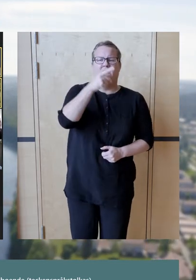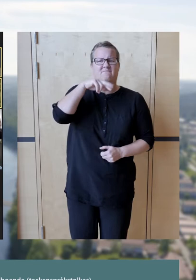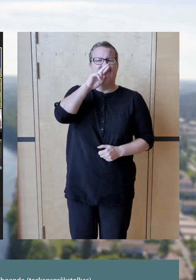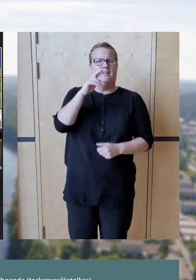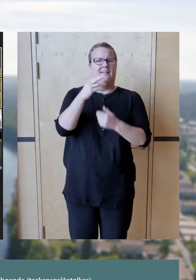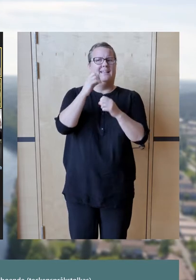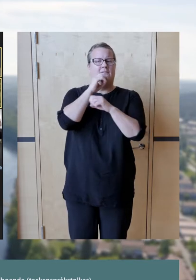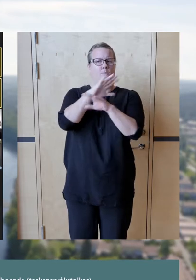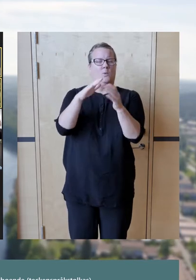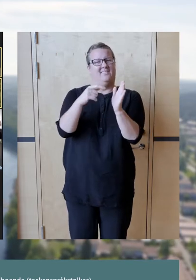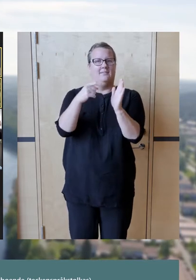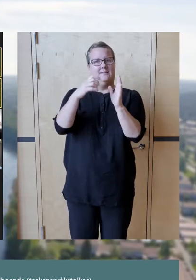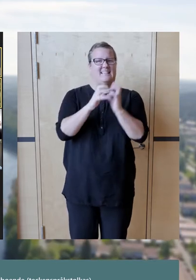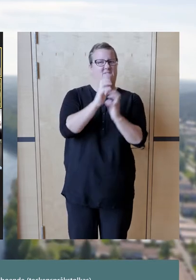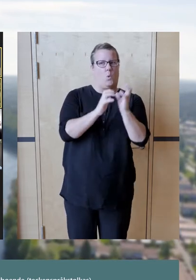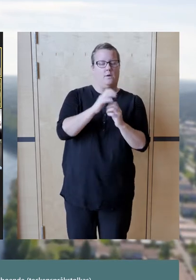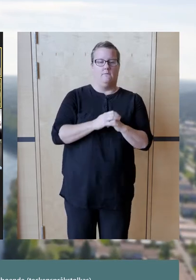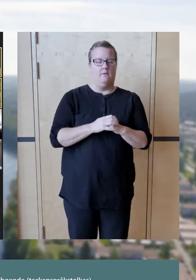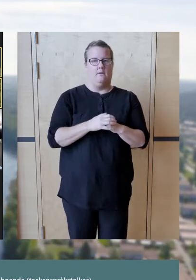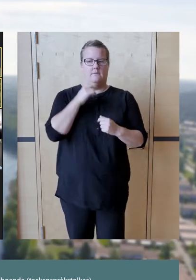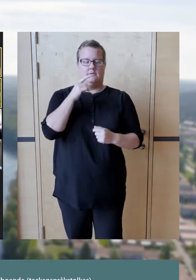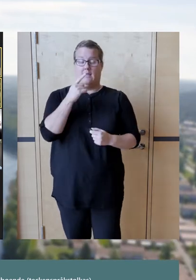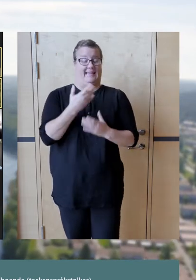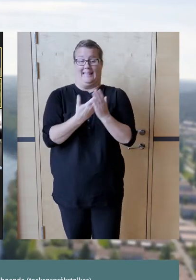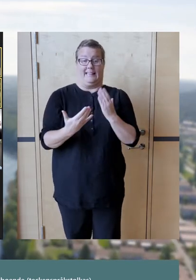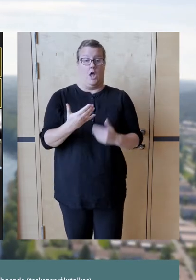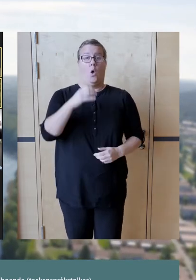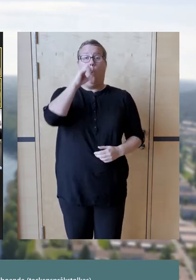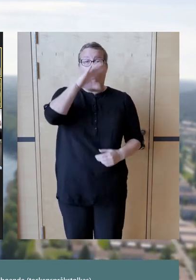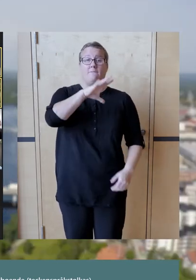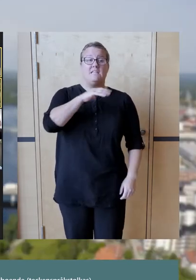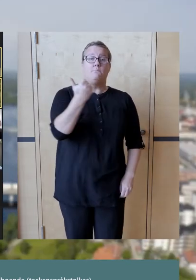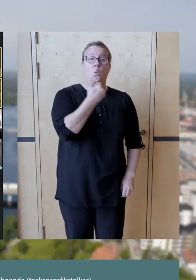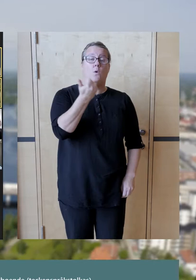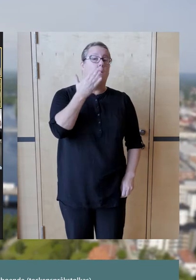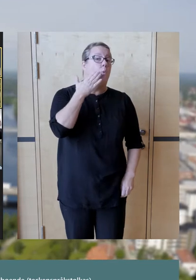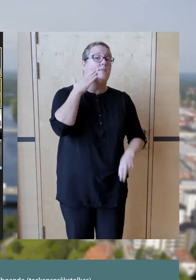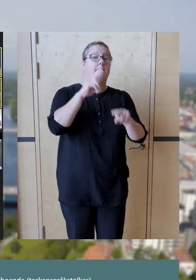Diskussionen är inte om det finns behov av boendeplatser i framtiden där är ju som närmsta